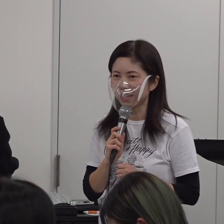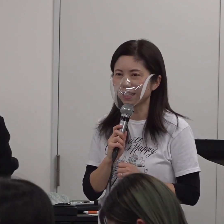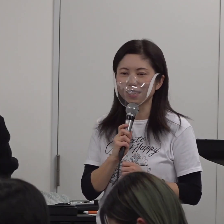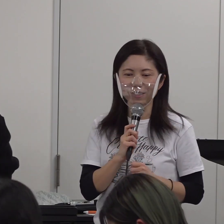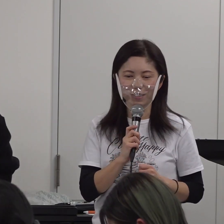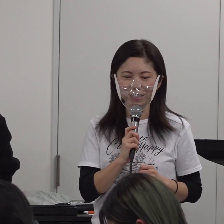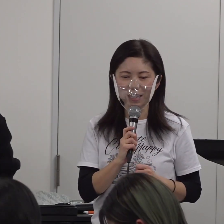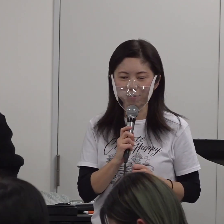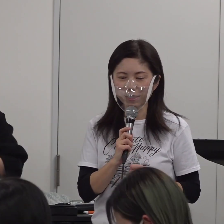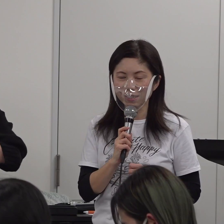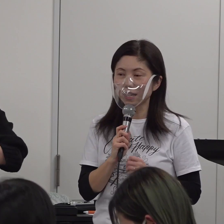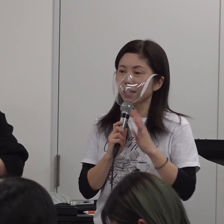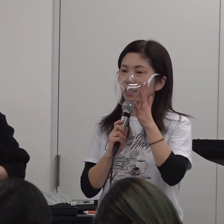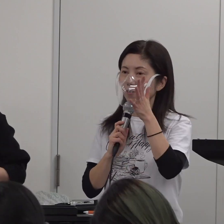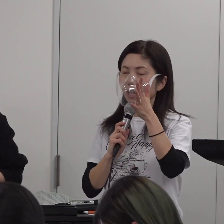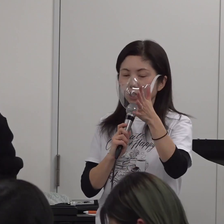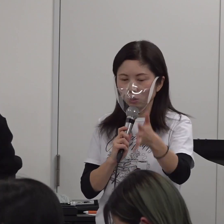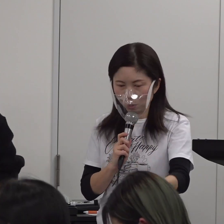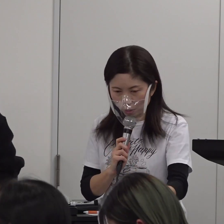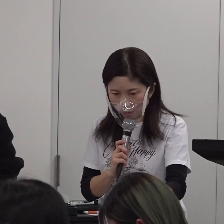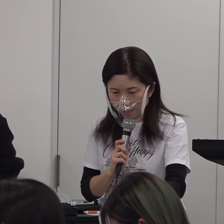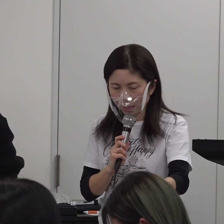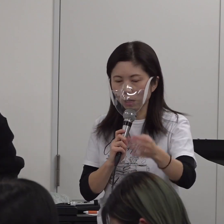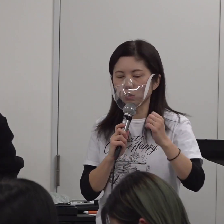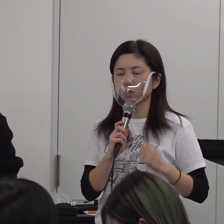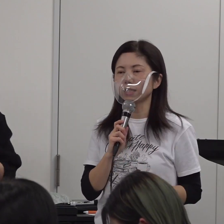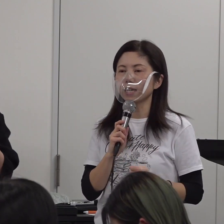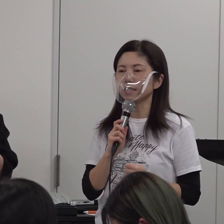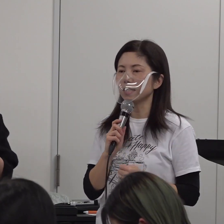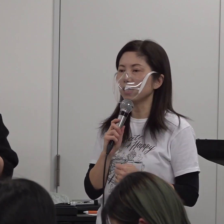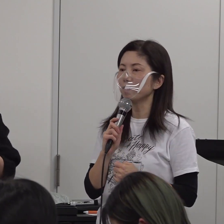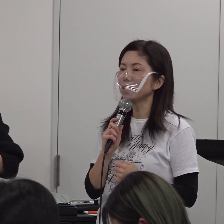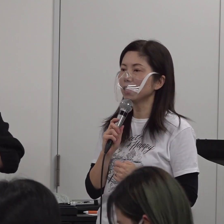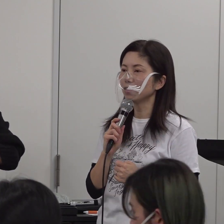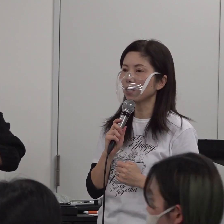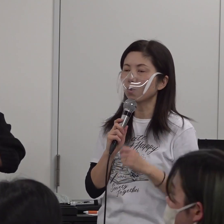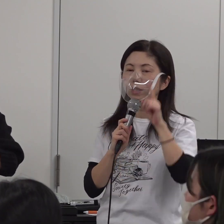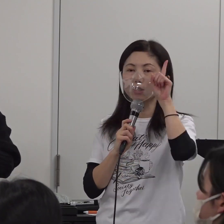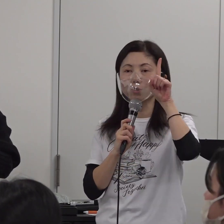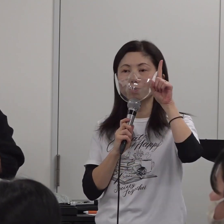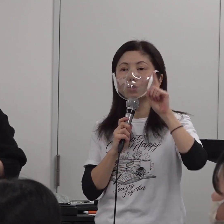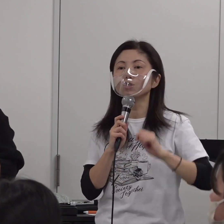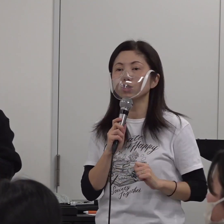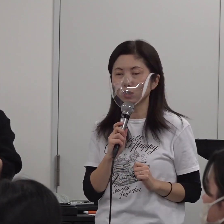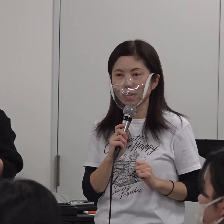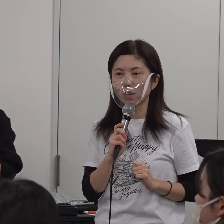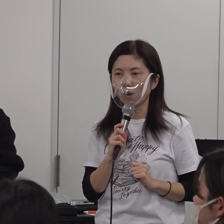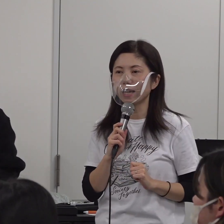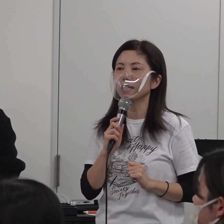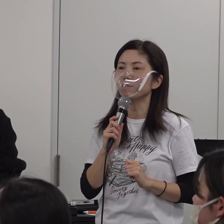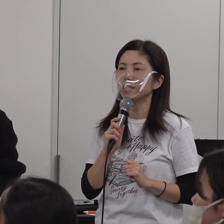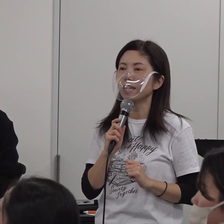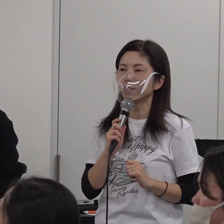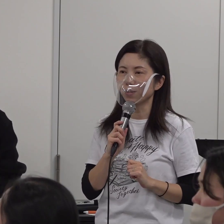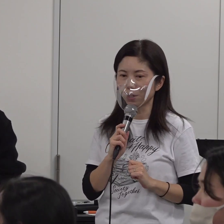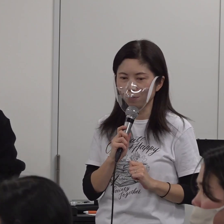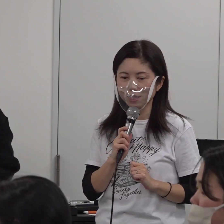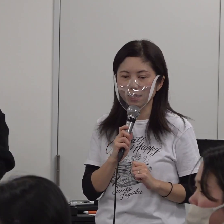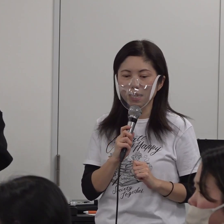ありがとうございます ではちょうど半分の時間になりました のでここで10分休憩を挟みたいと思います